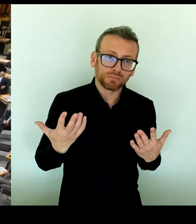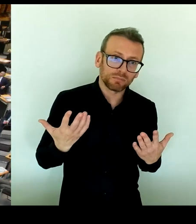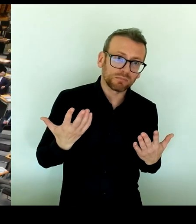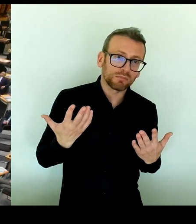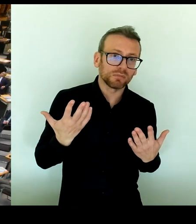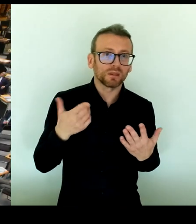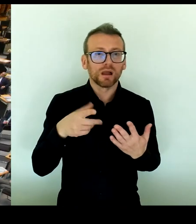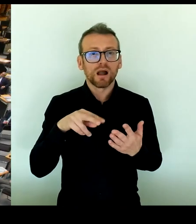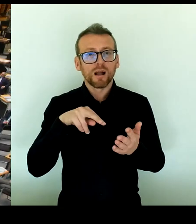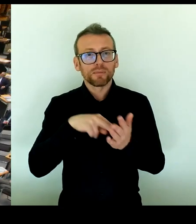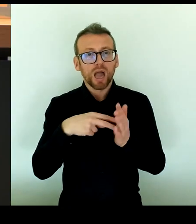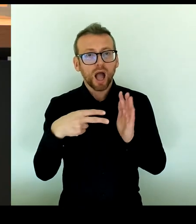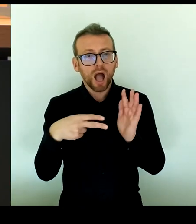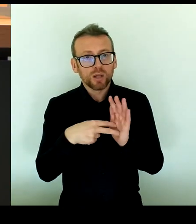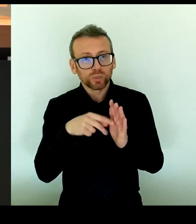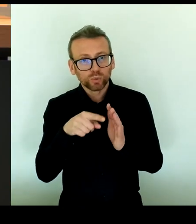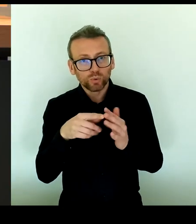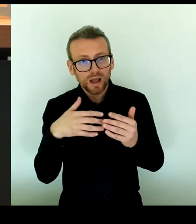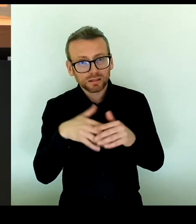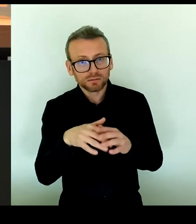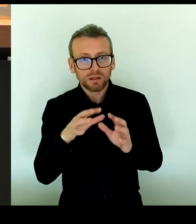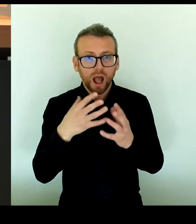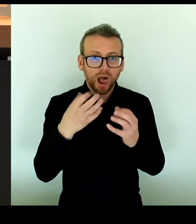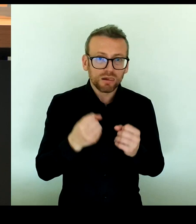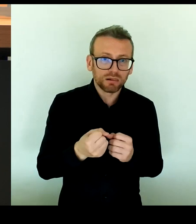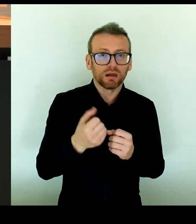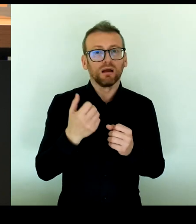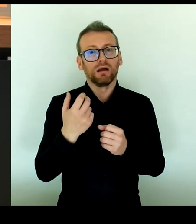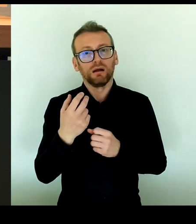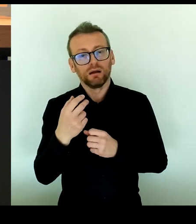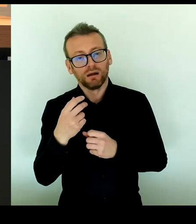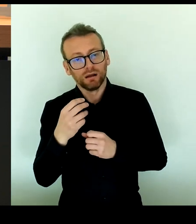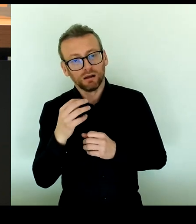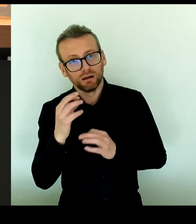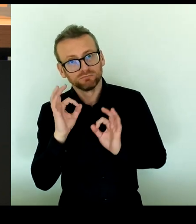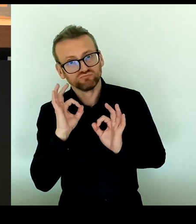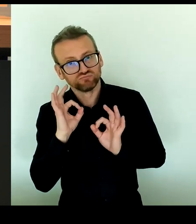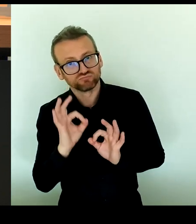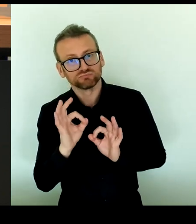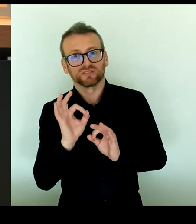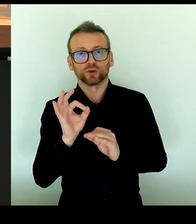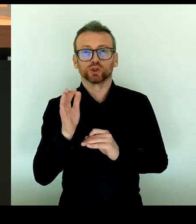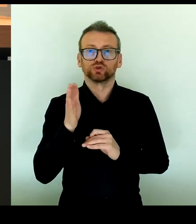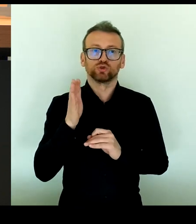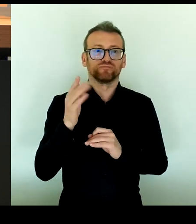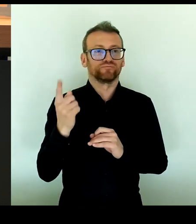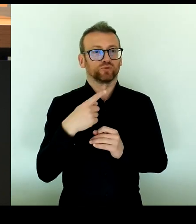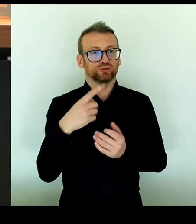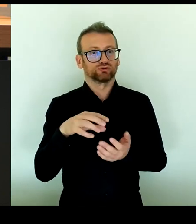so zu lesen, dass ich für jeden einzelnen Neubau wenn ich auch ein einzelnes Haus bauen, das ich dafür ein